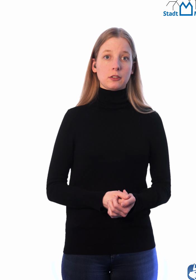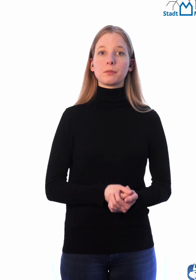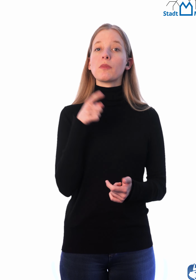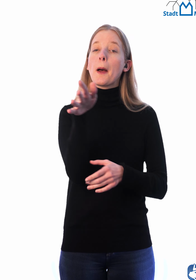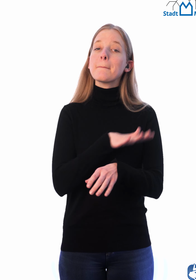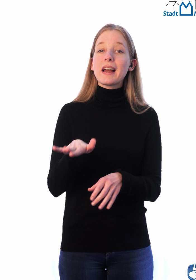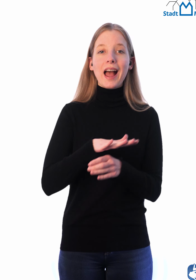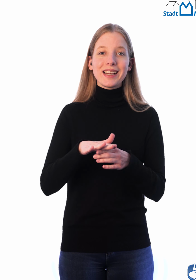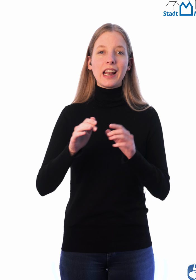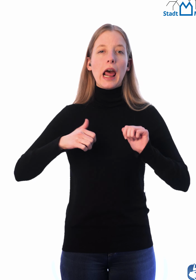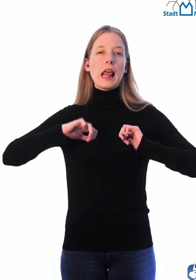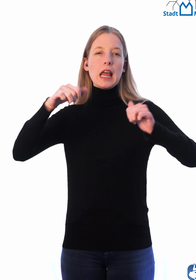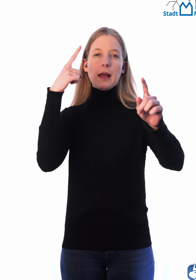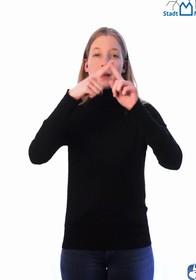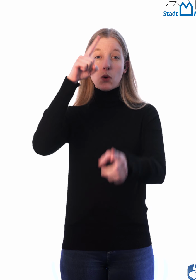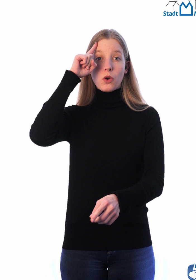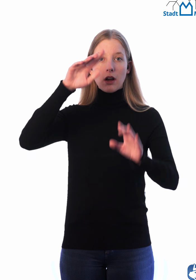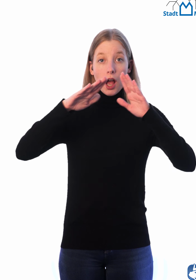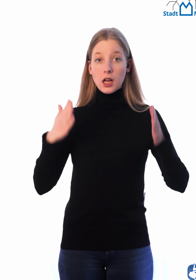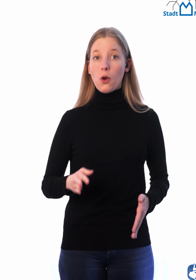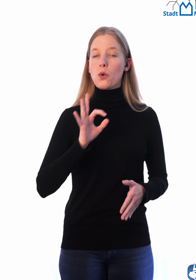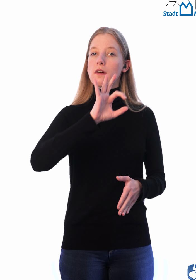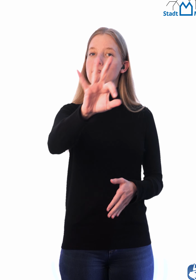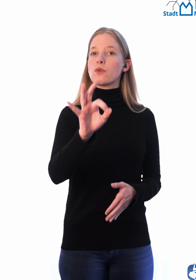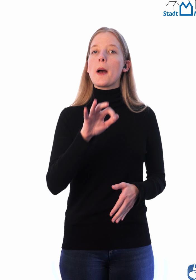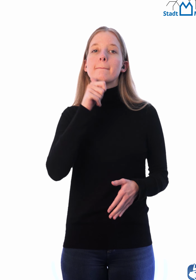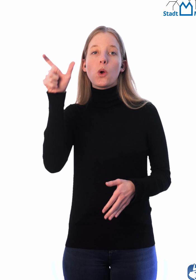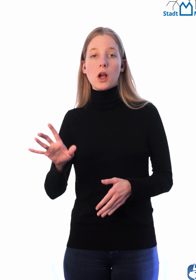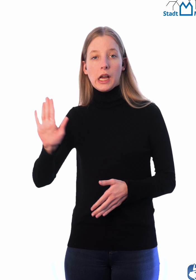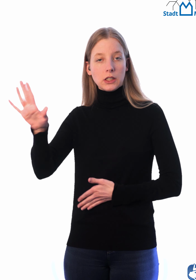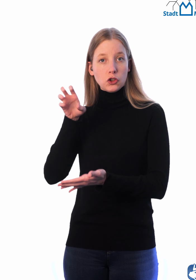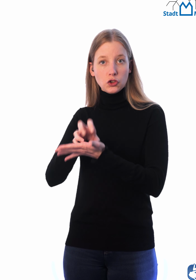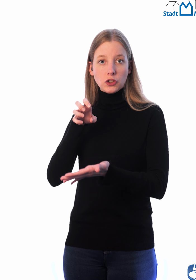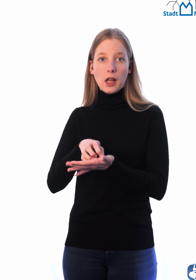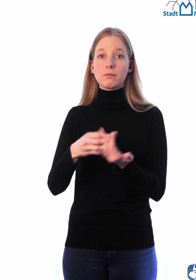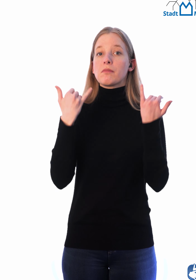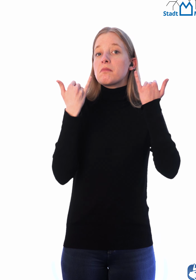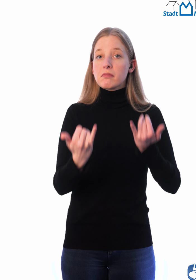Der Bereich „Leben & Rathaus“ ist für die Bürger der Stadt Metzingen.